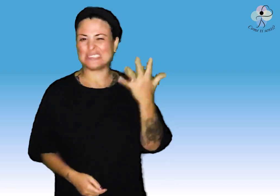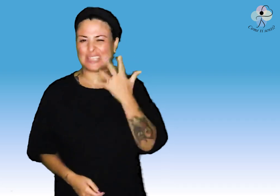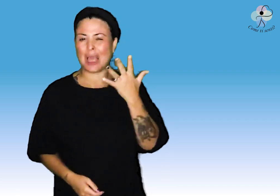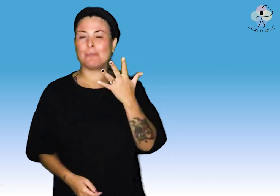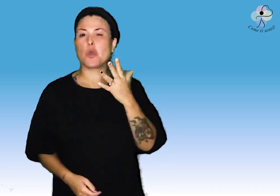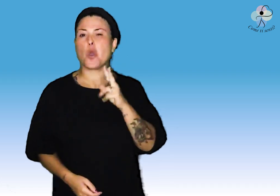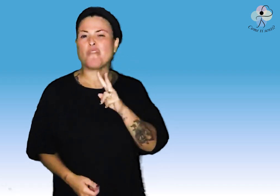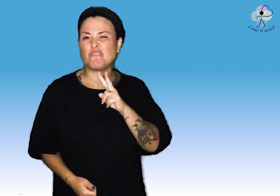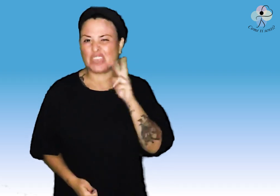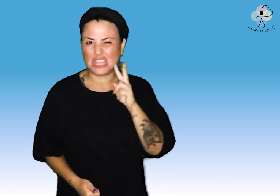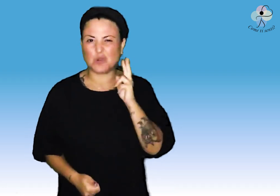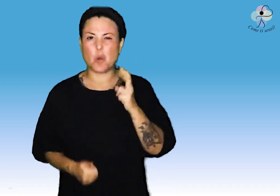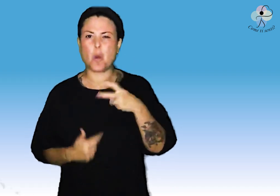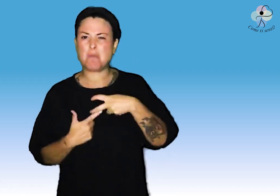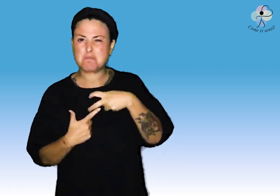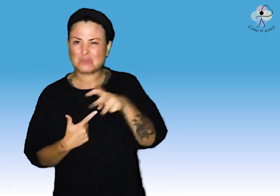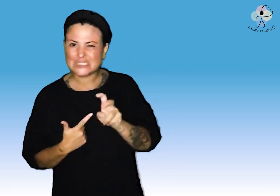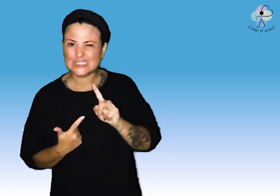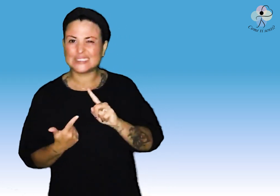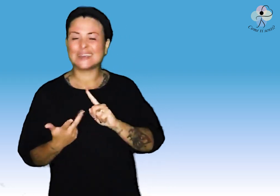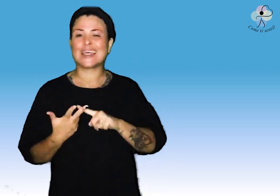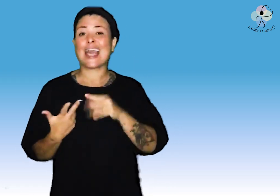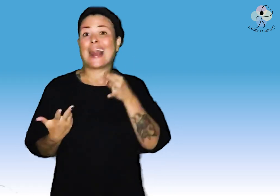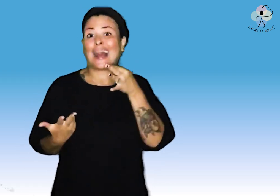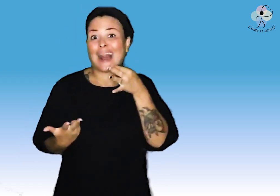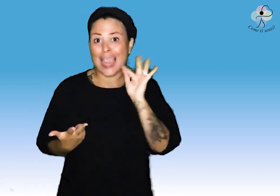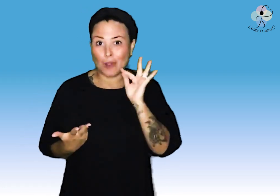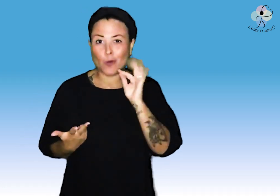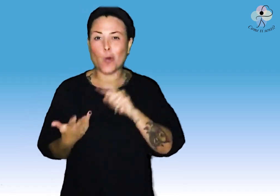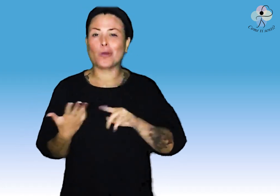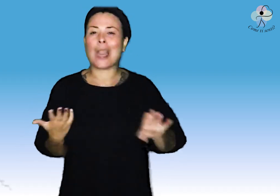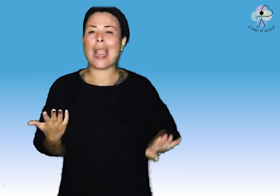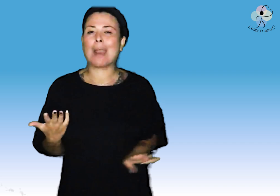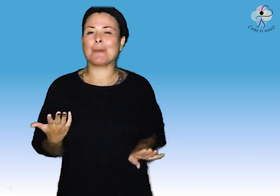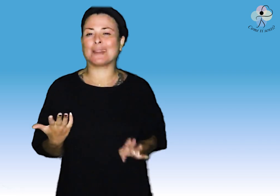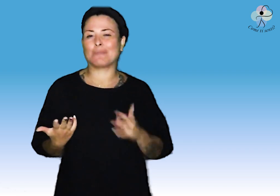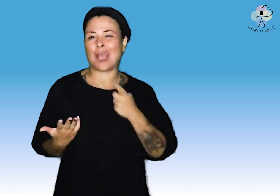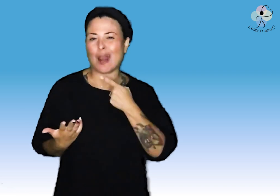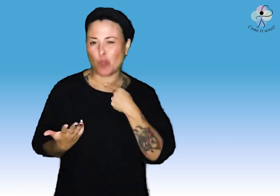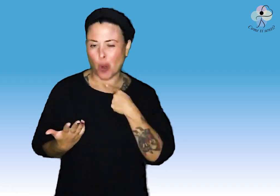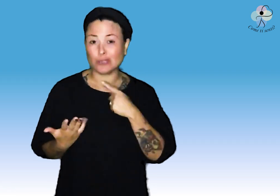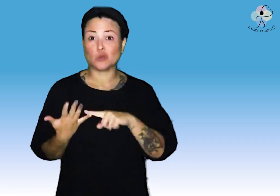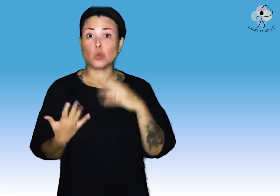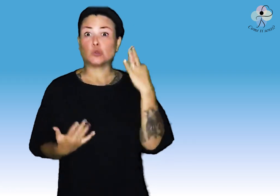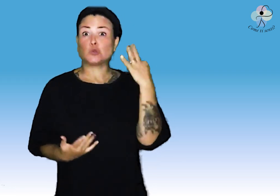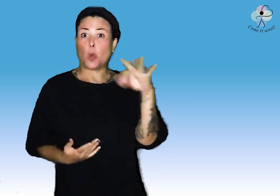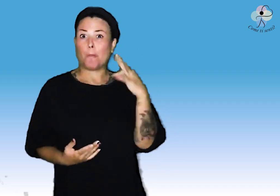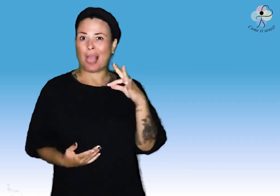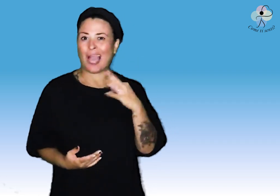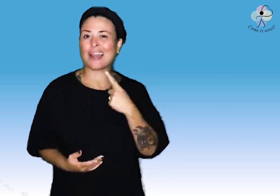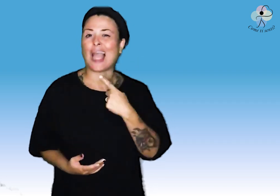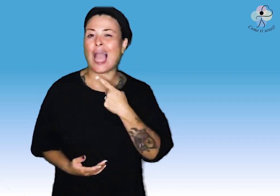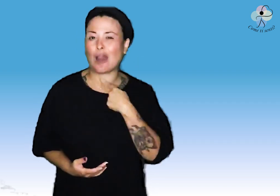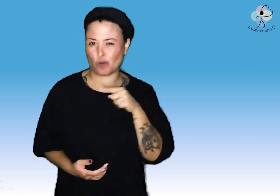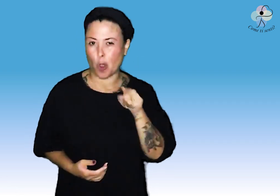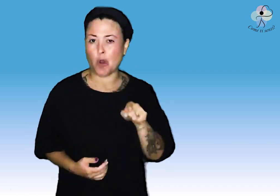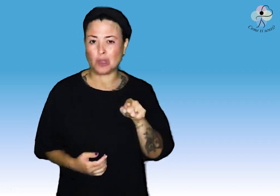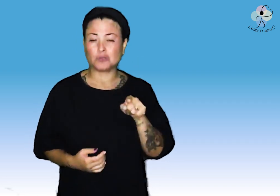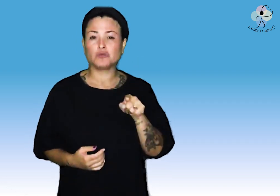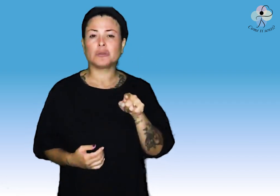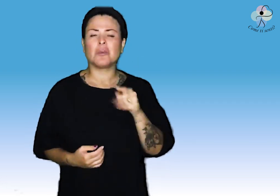di vino, birra, liquori, aperitivi alcolici o superalcolici,